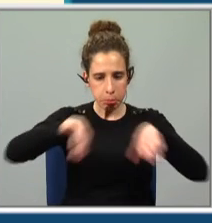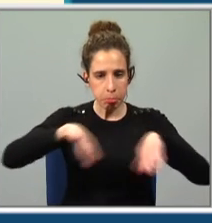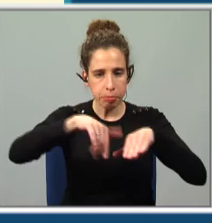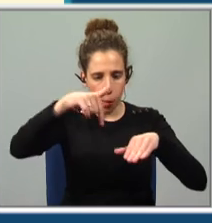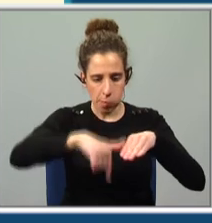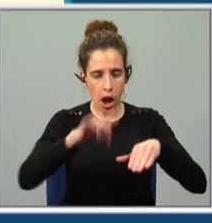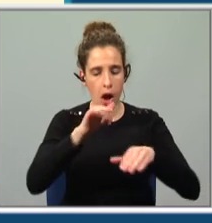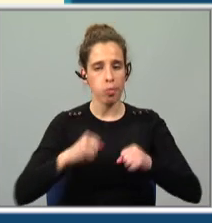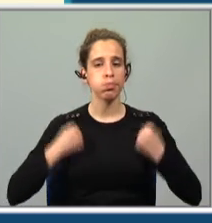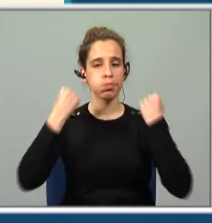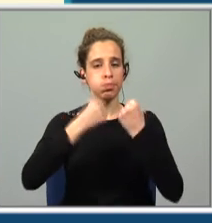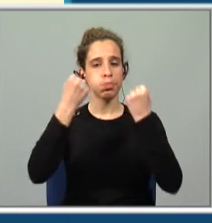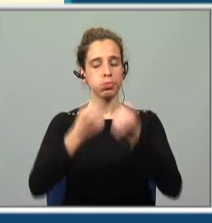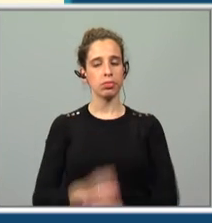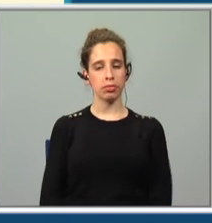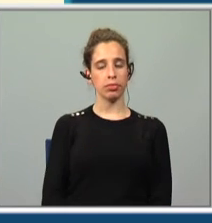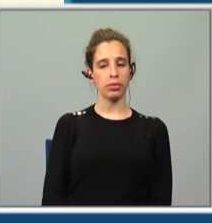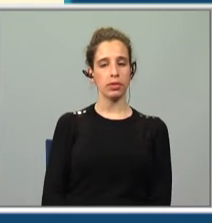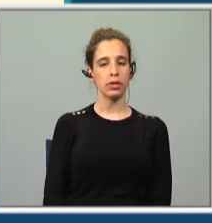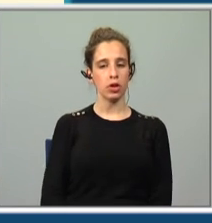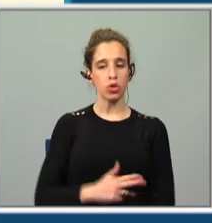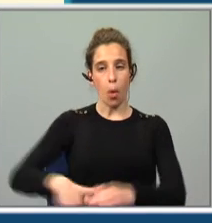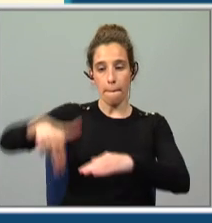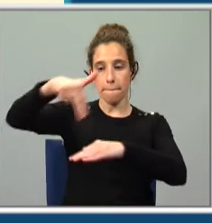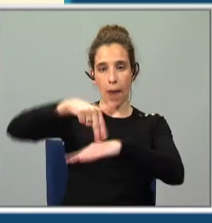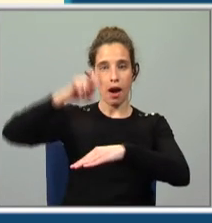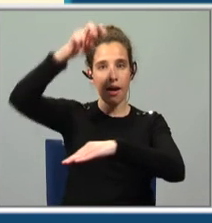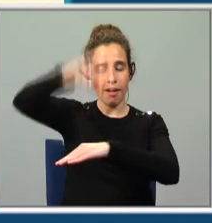eu ia embora subir para a prancha de saltos fosse divertido ele porém 我要去沖浪板高跟鞋很有趣，但他